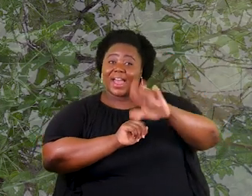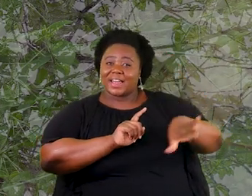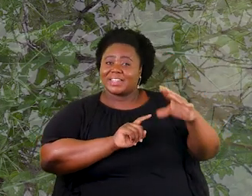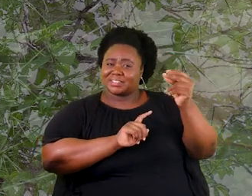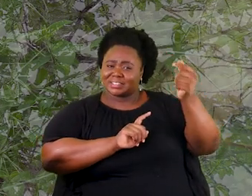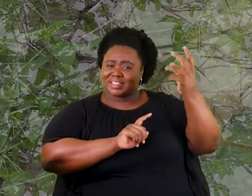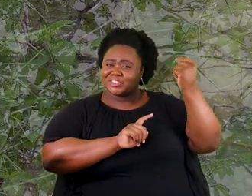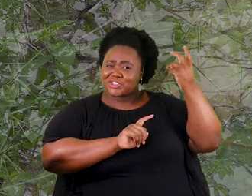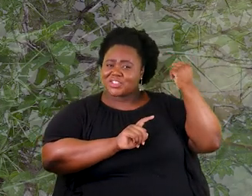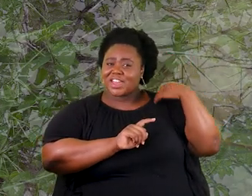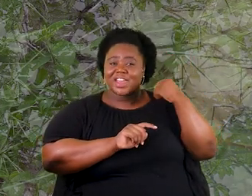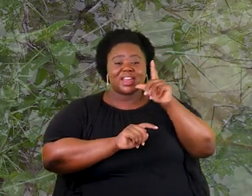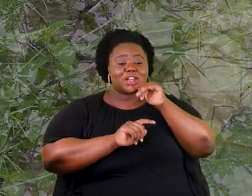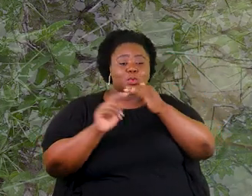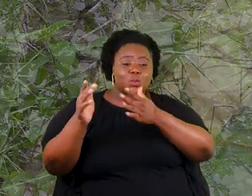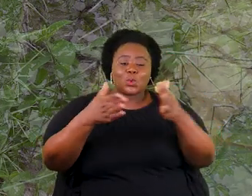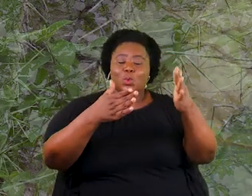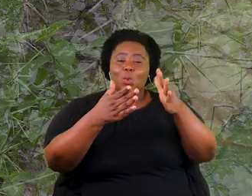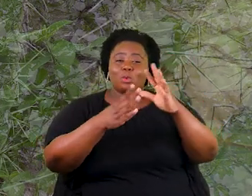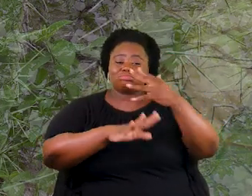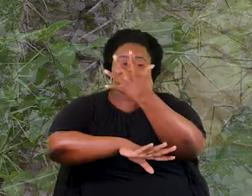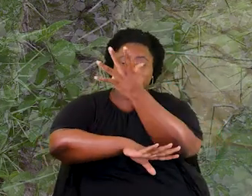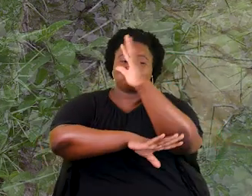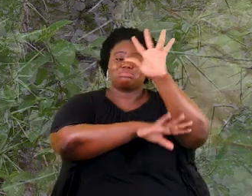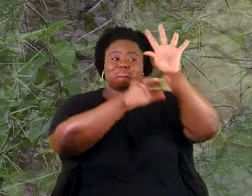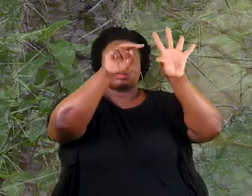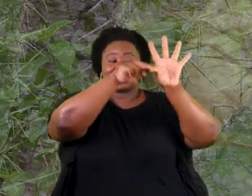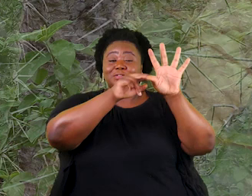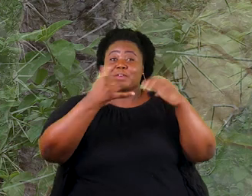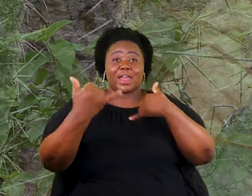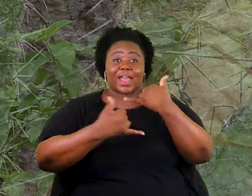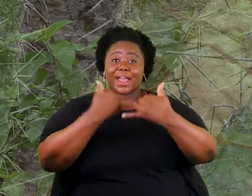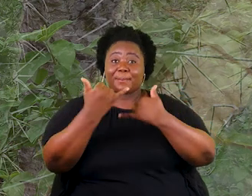que subia em árvores e brincava em sintonia com a natureza